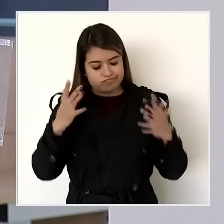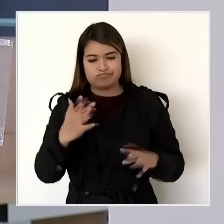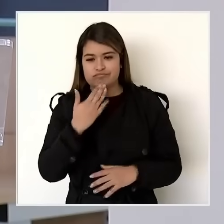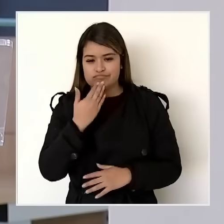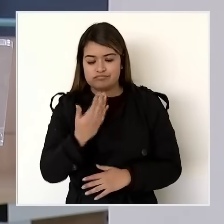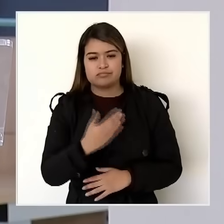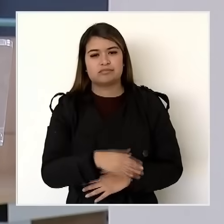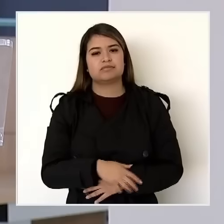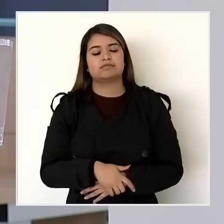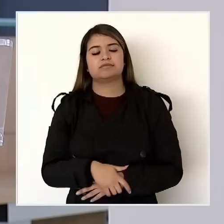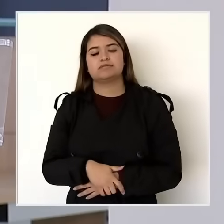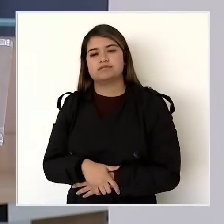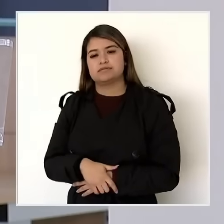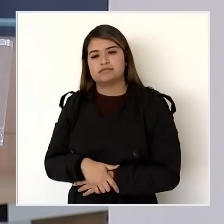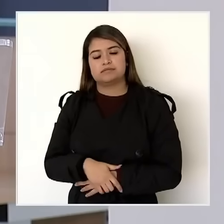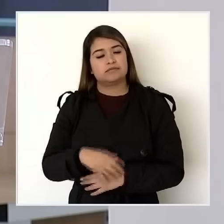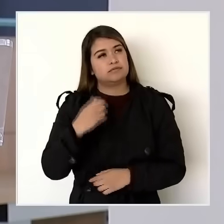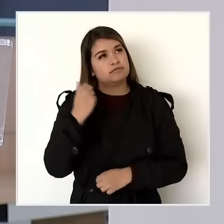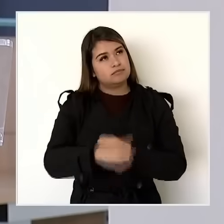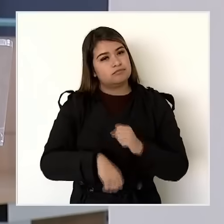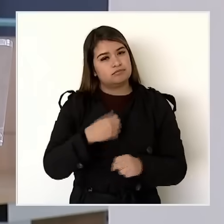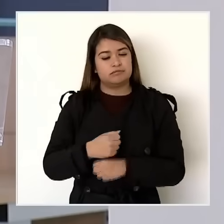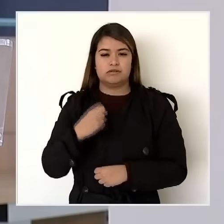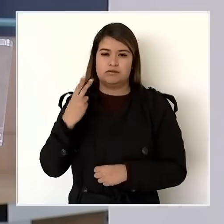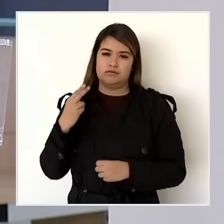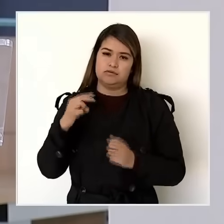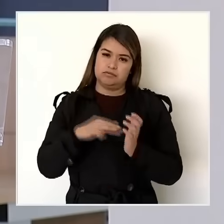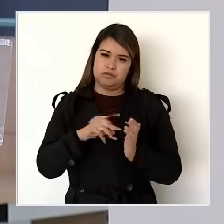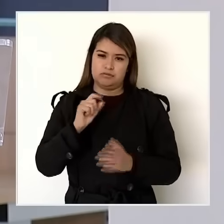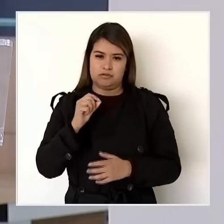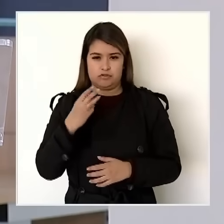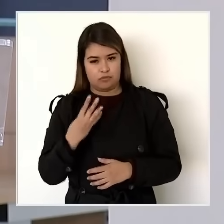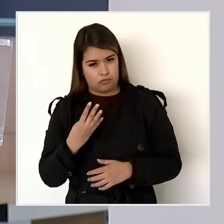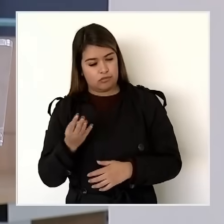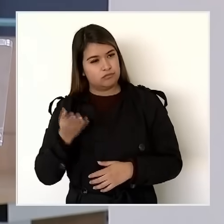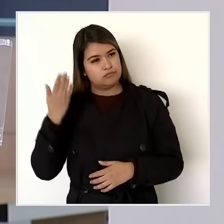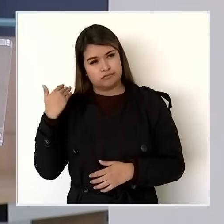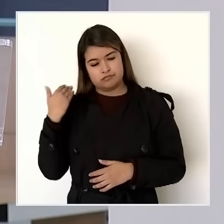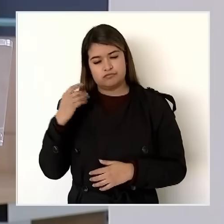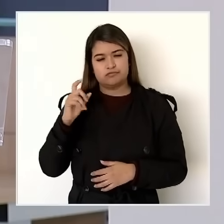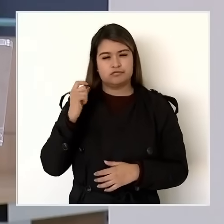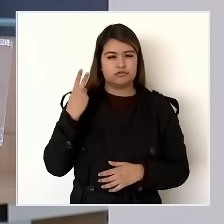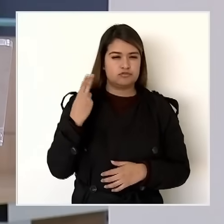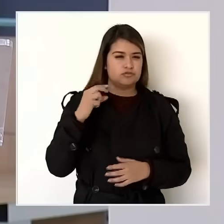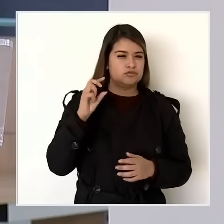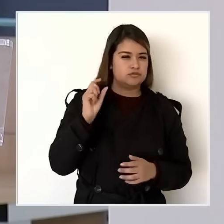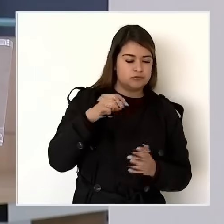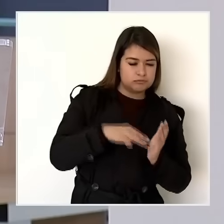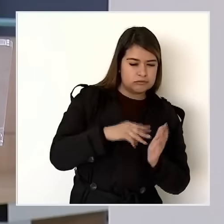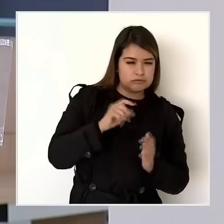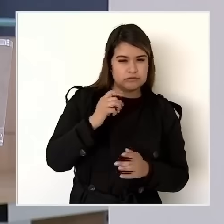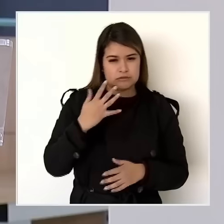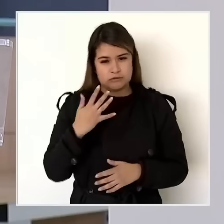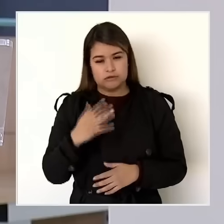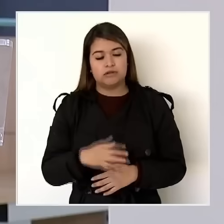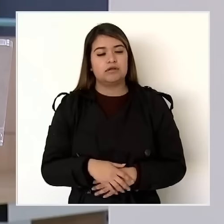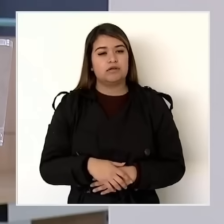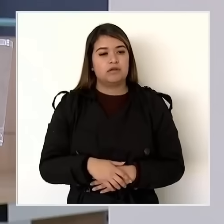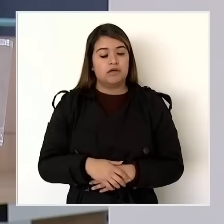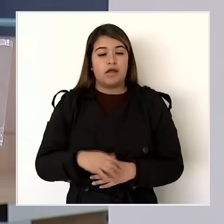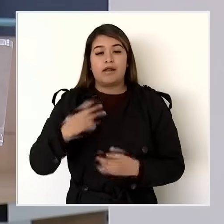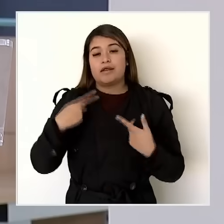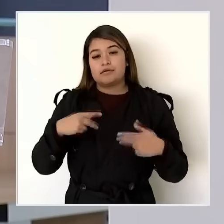Fíjense, de 2024 a 2025, el ingreso por aduanas aumentó en 25%.